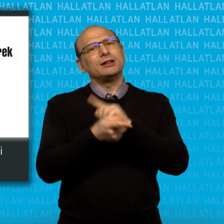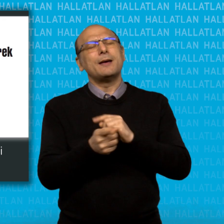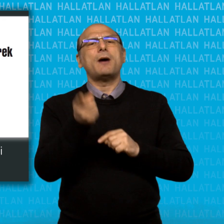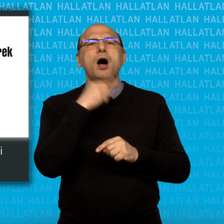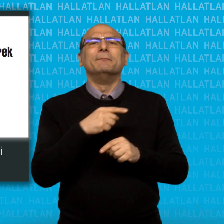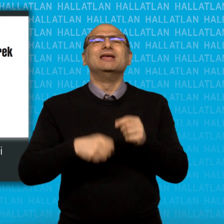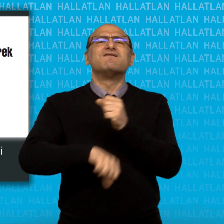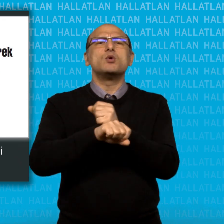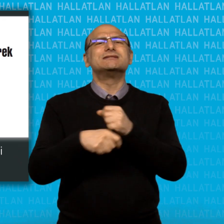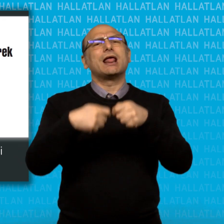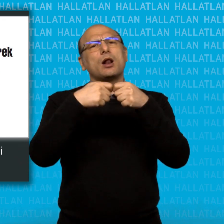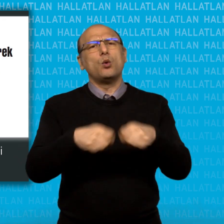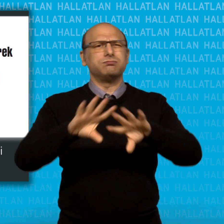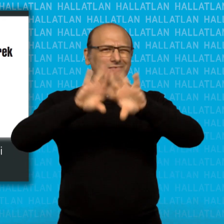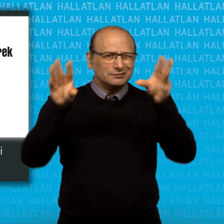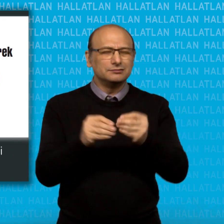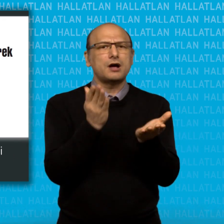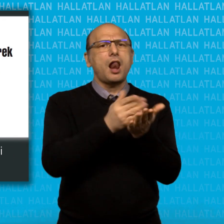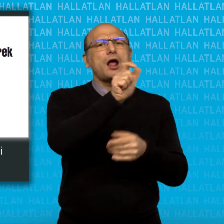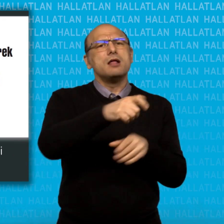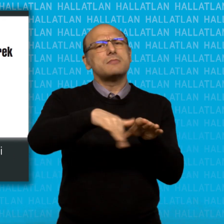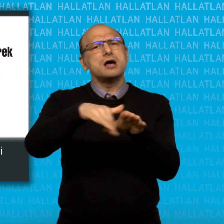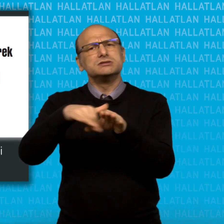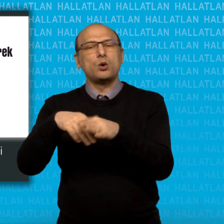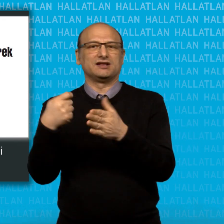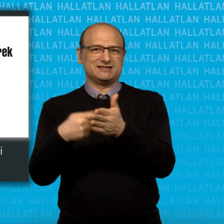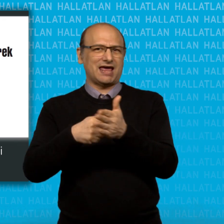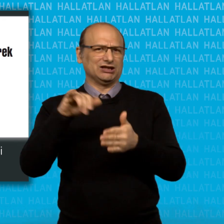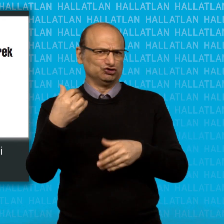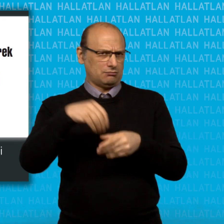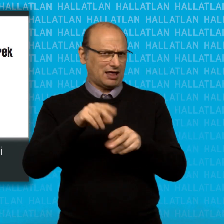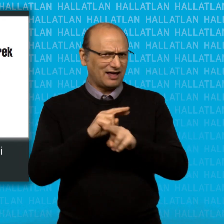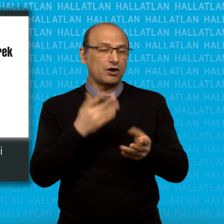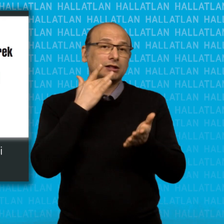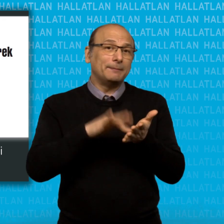hanem a klub valamennyi alkalmazottjának a juttatása,